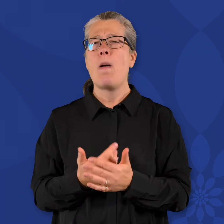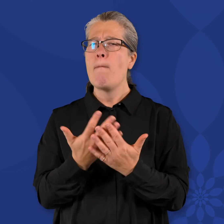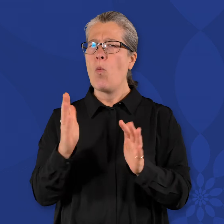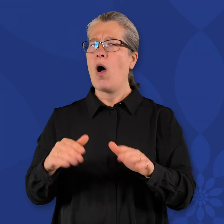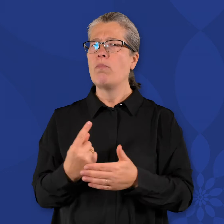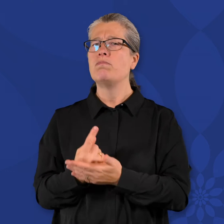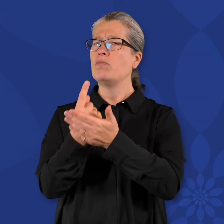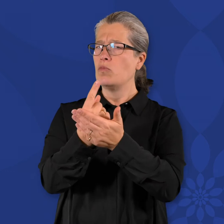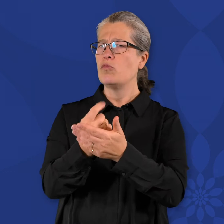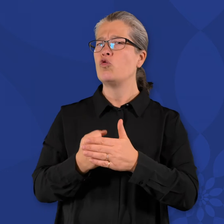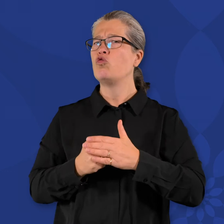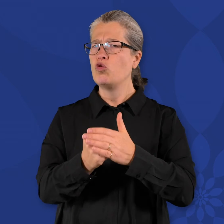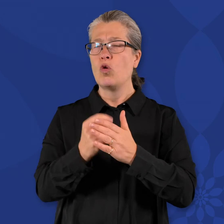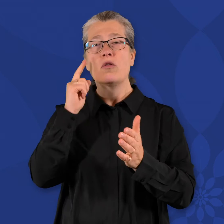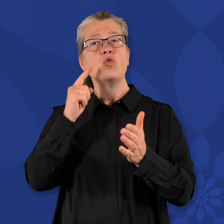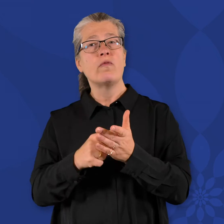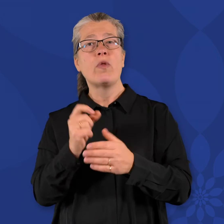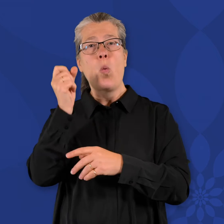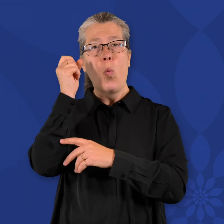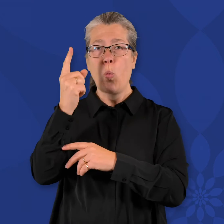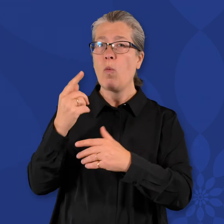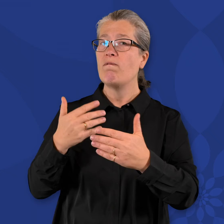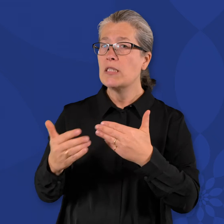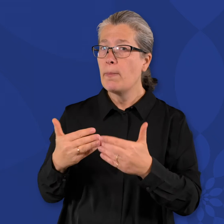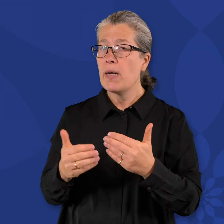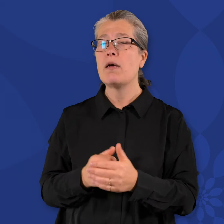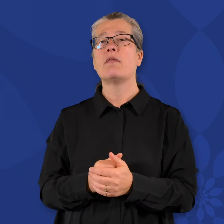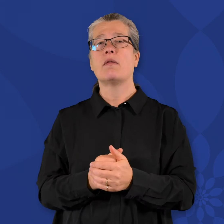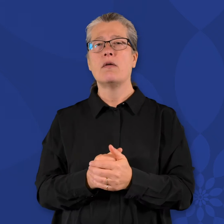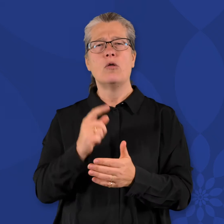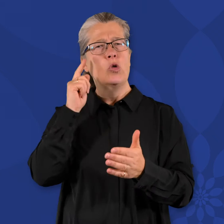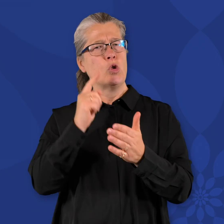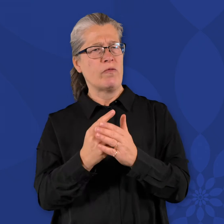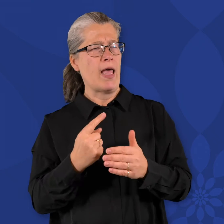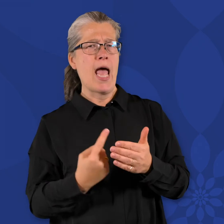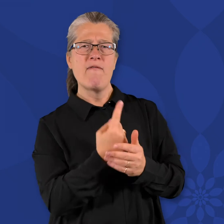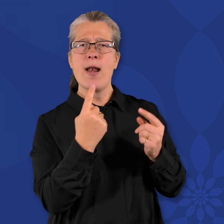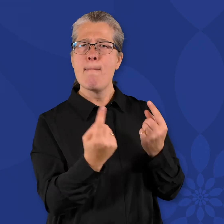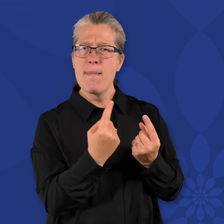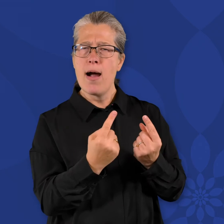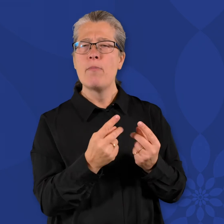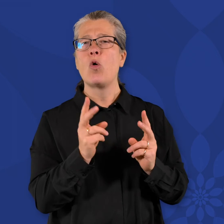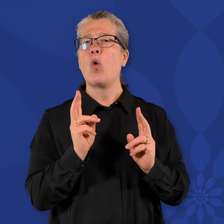I synnerhet efterlyses stöd för kultur- branschen, för att ordna evenemang och -